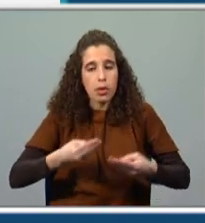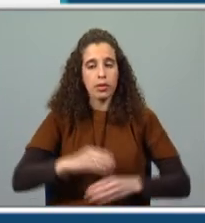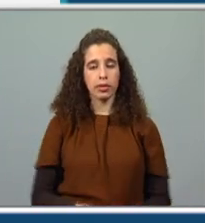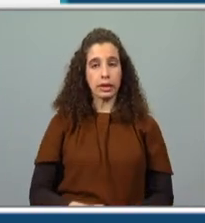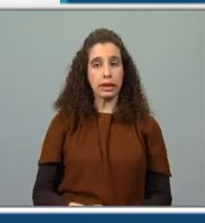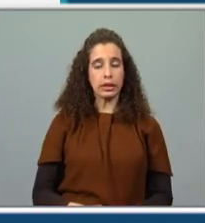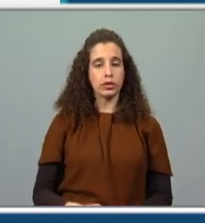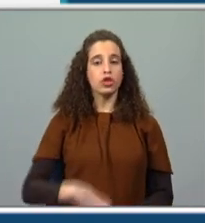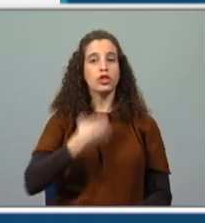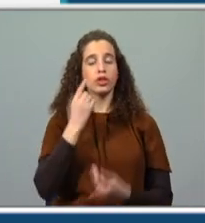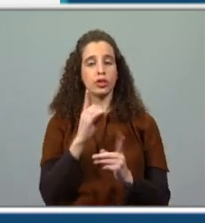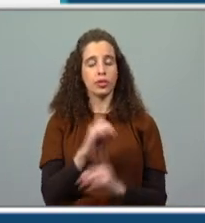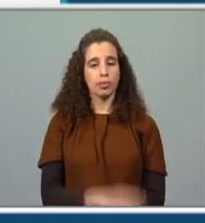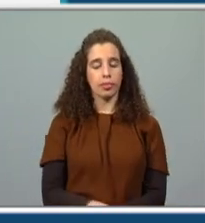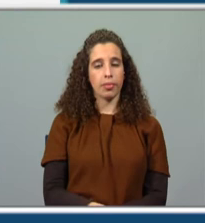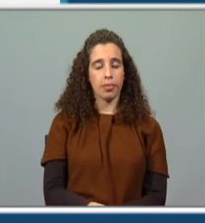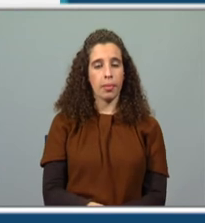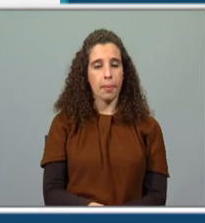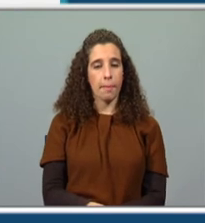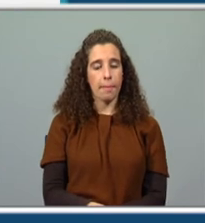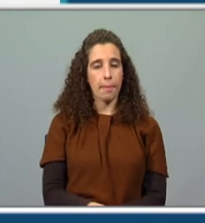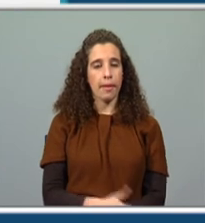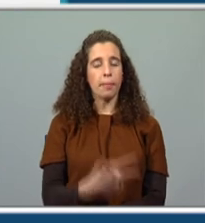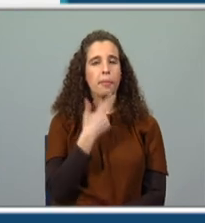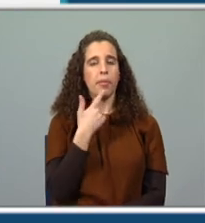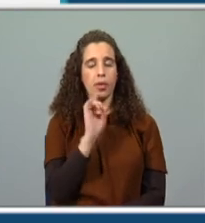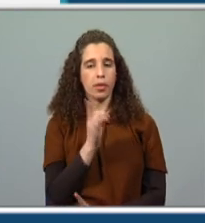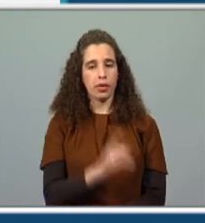é que isto nos queria dizer o que é que isto nos levava para perceber que o 這是想告訴我們那是什麼這讓我們意識到，